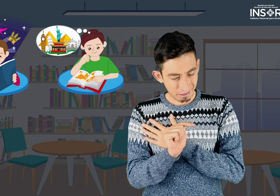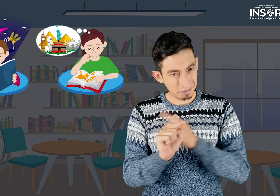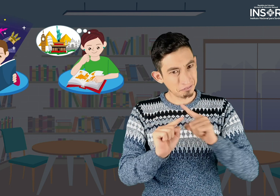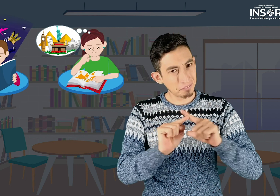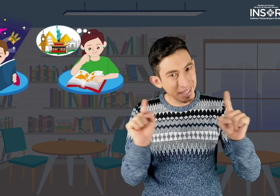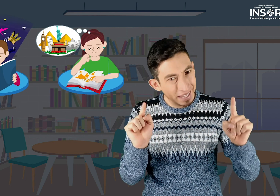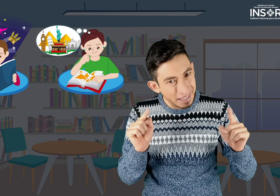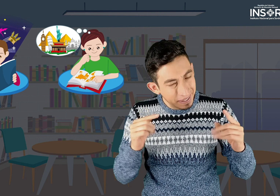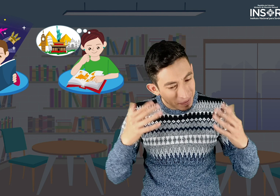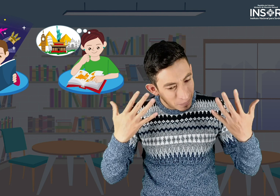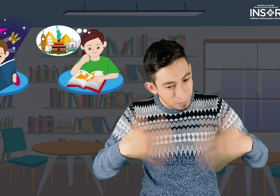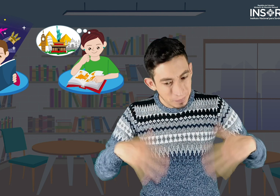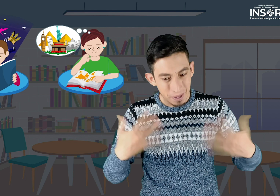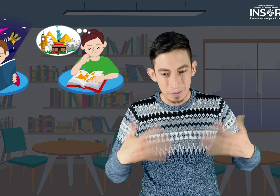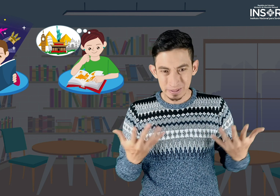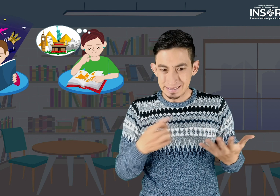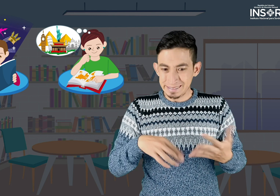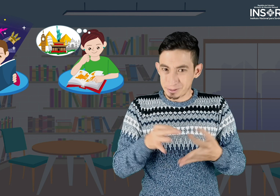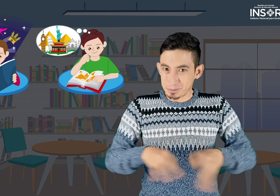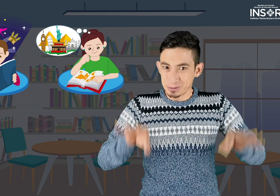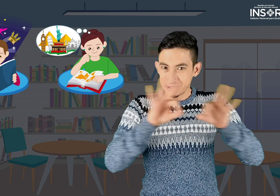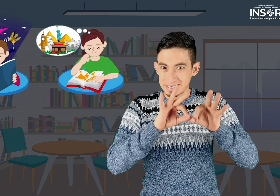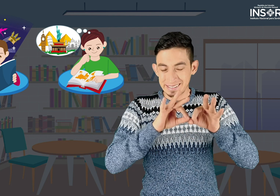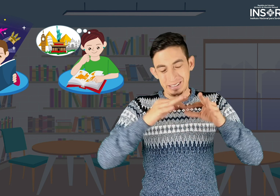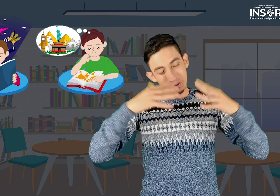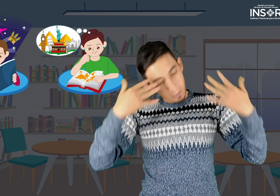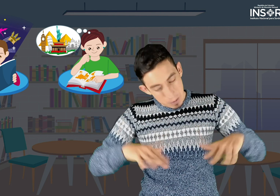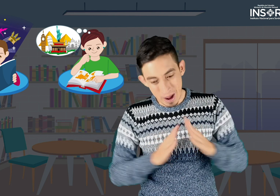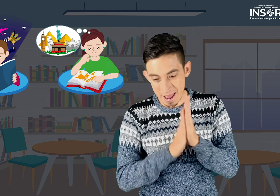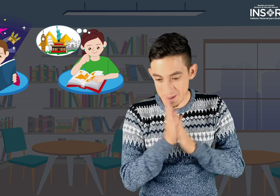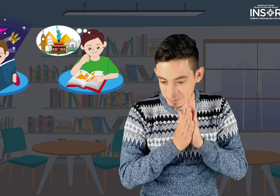los dos libros que les mostré son diferentes y cada uno tiene su importancia. ¡Guau!